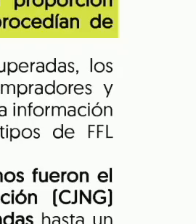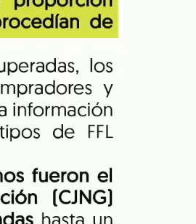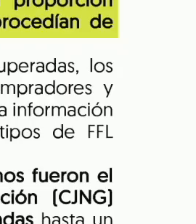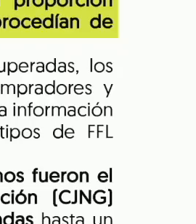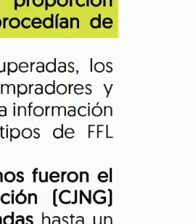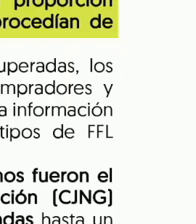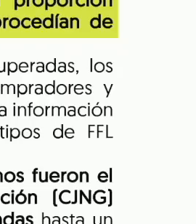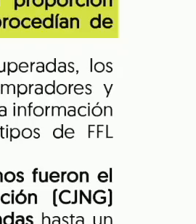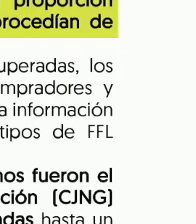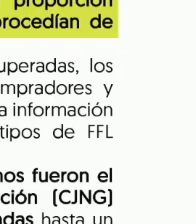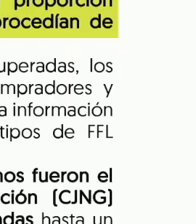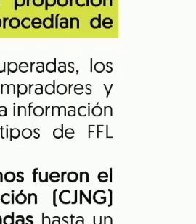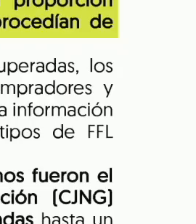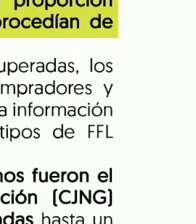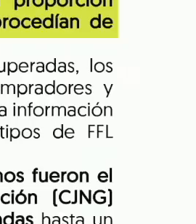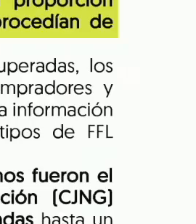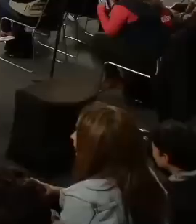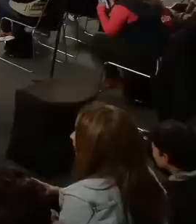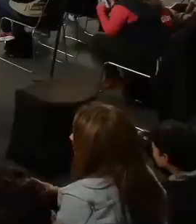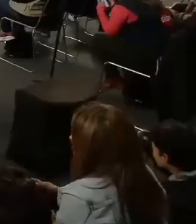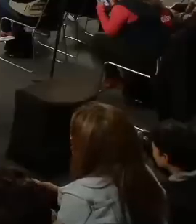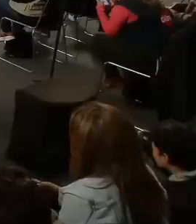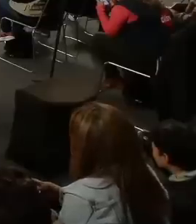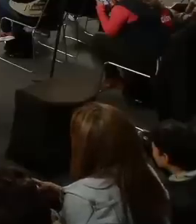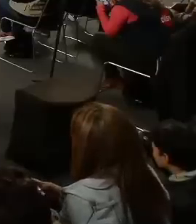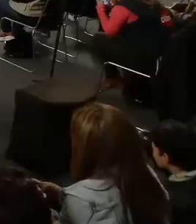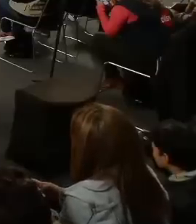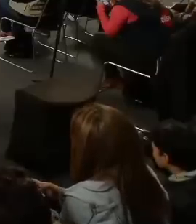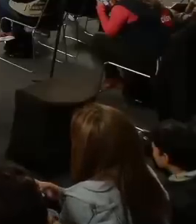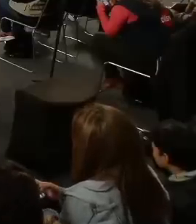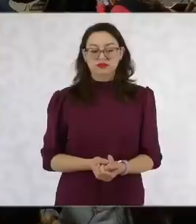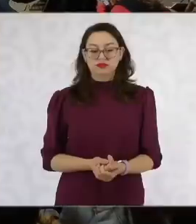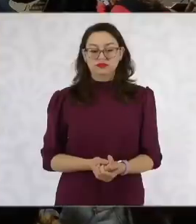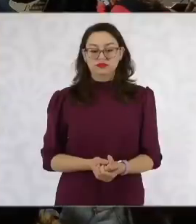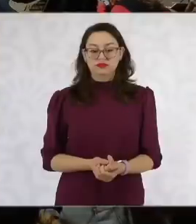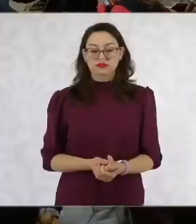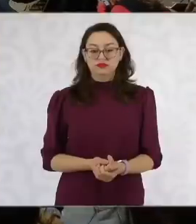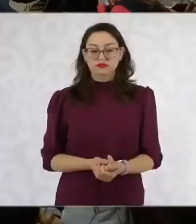particular la entrada de armas de Estados Unidos a México gracias presidenta en una